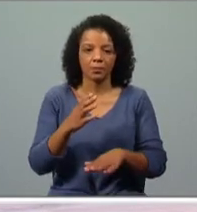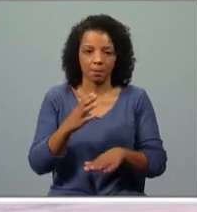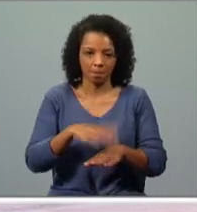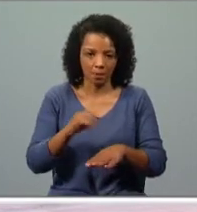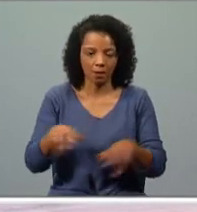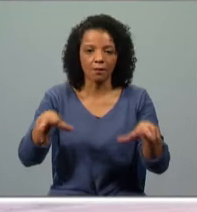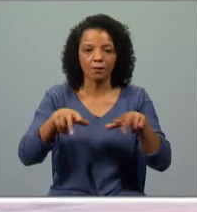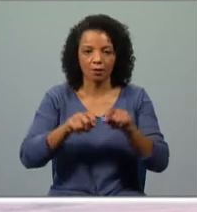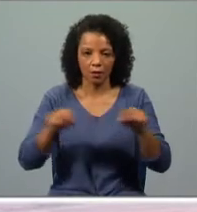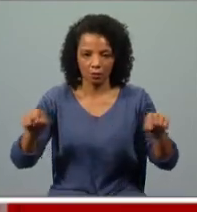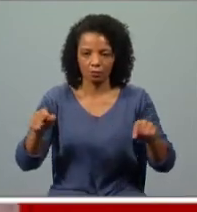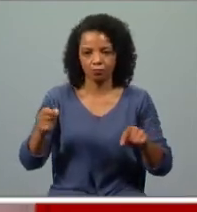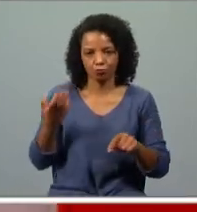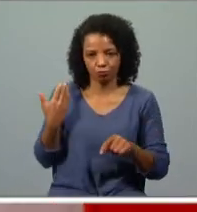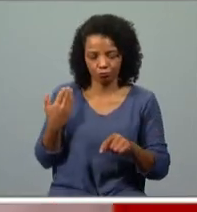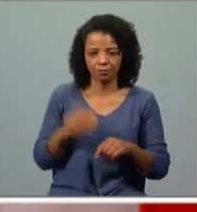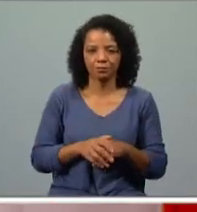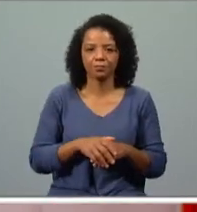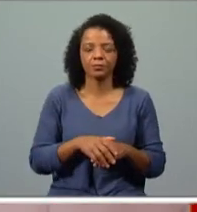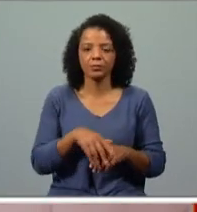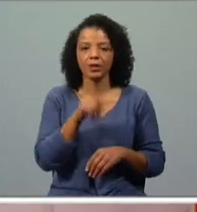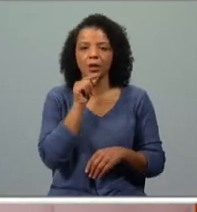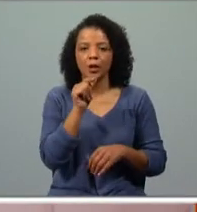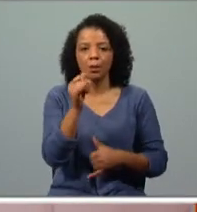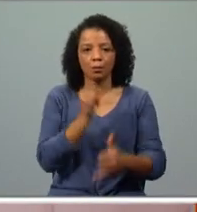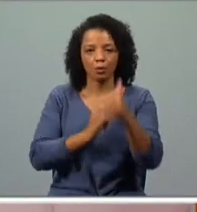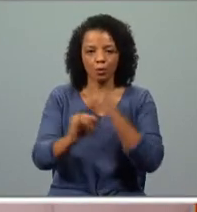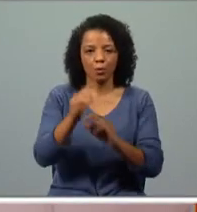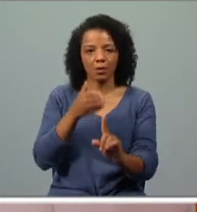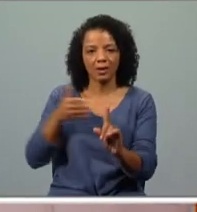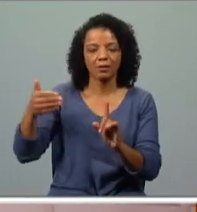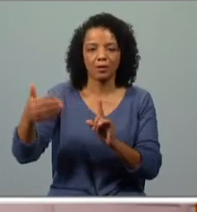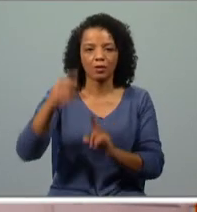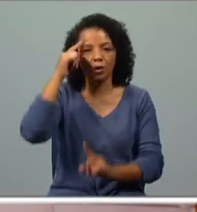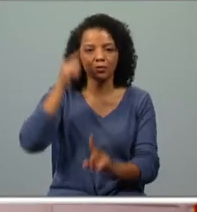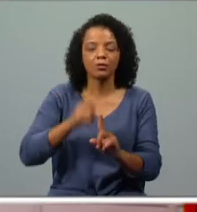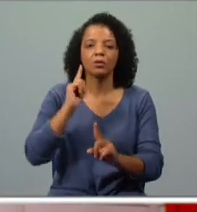desta animação tivemos a ver os pronomes indefinidos servem para substituir nomes 在這個動畫中，我們必須看到代詞無限期代替名字